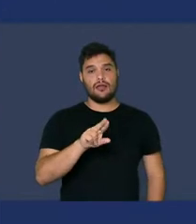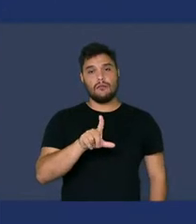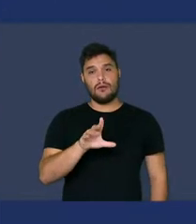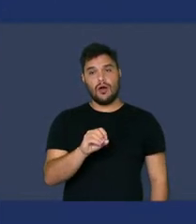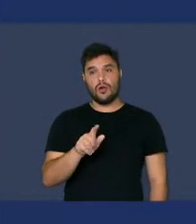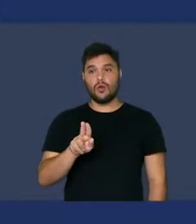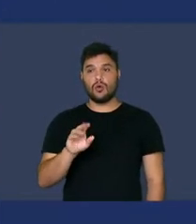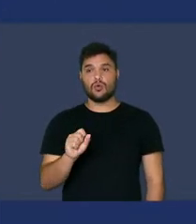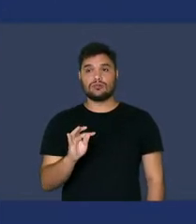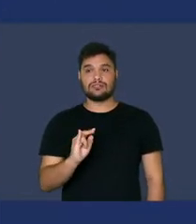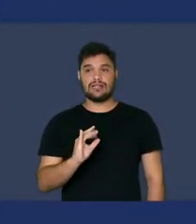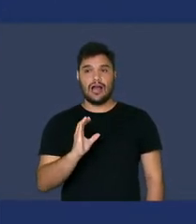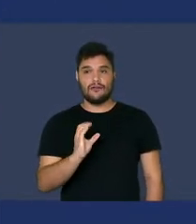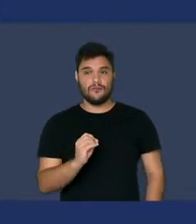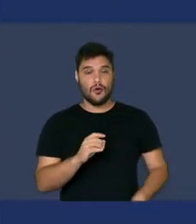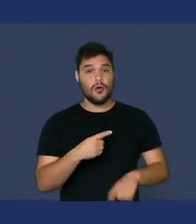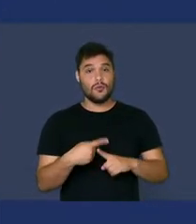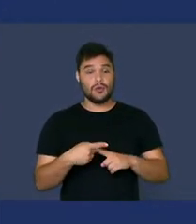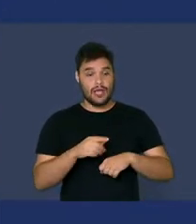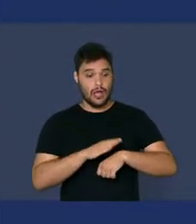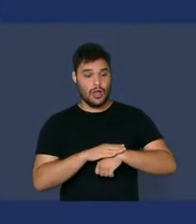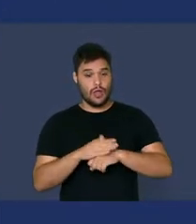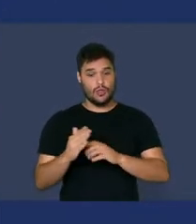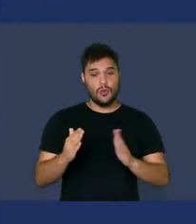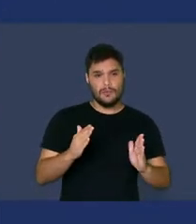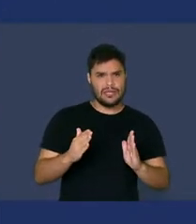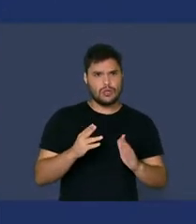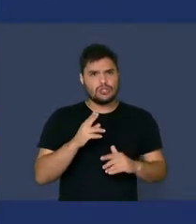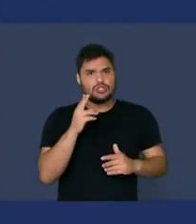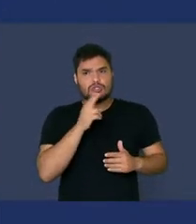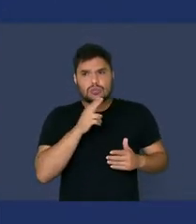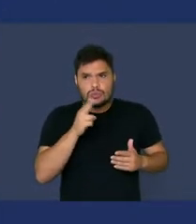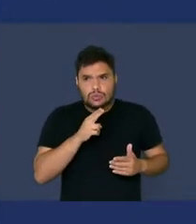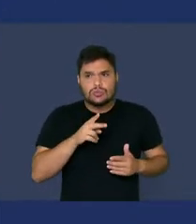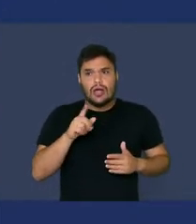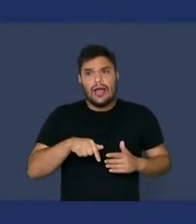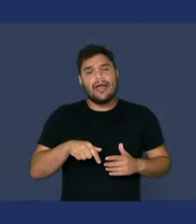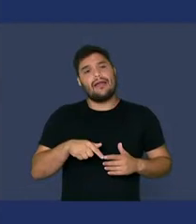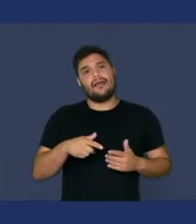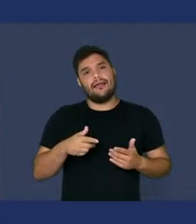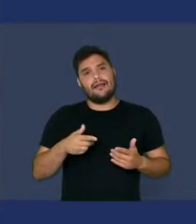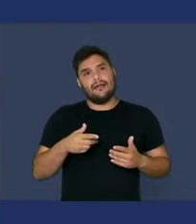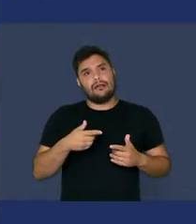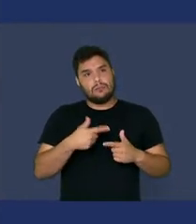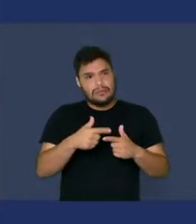QUE O SEU POVO POSSAM SE SENTIR PERTENCENTE, A IMPORTÂNCIA DA LEI PAULO GUSTAVO, OBVIAMENTE SITUAÇÃO DE CALAMIDADE, É UMA SITUAÇÃO EXTRAORDINÁRIA.